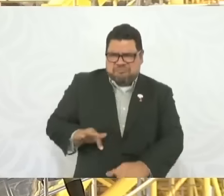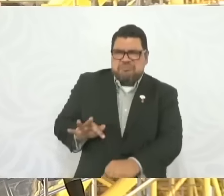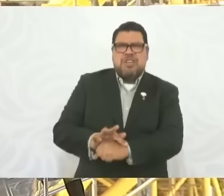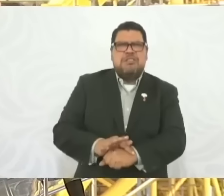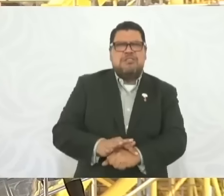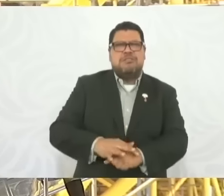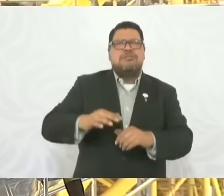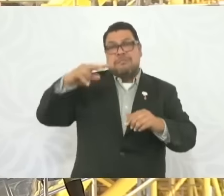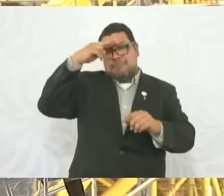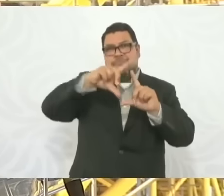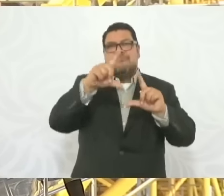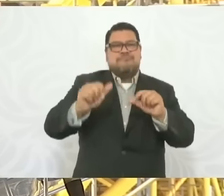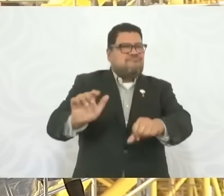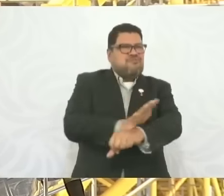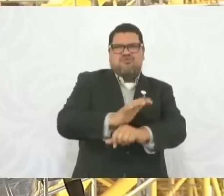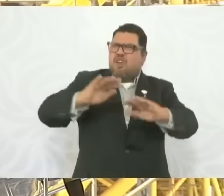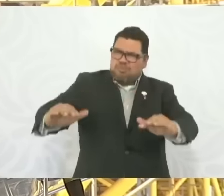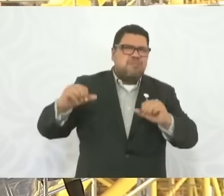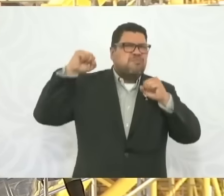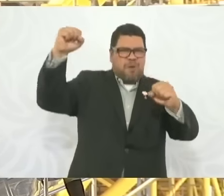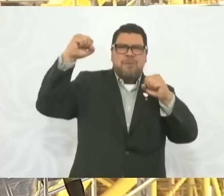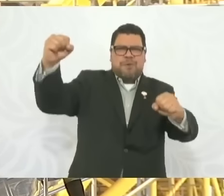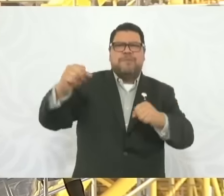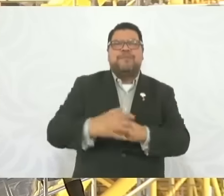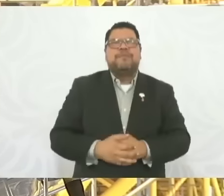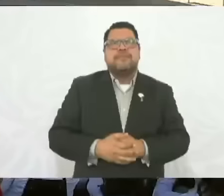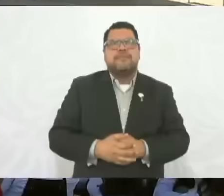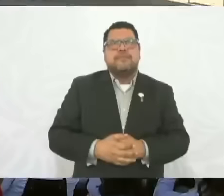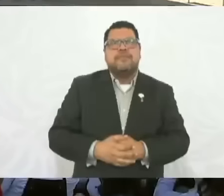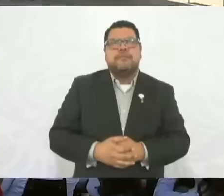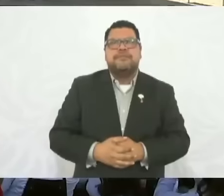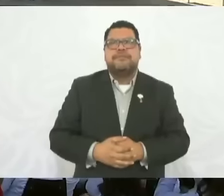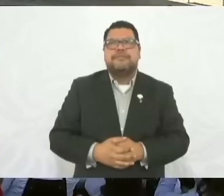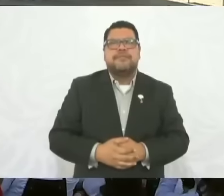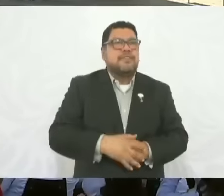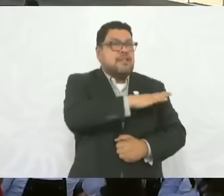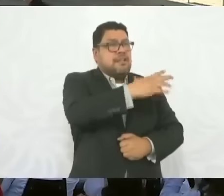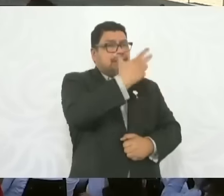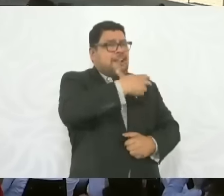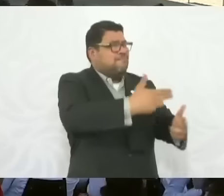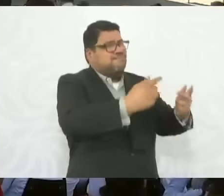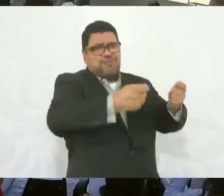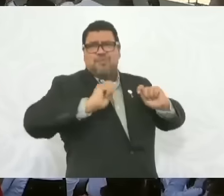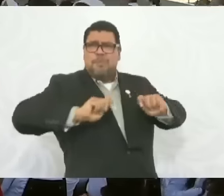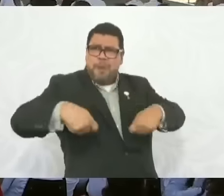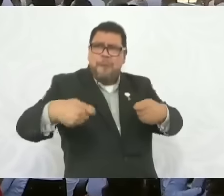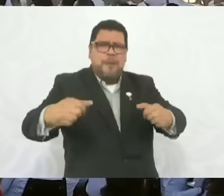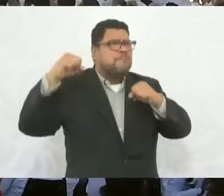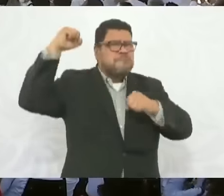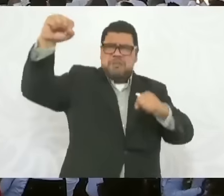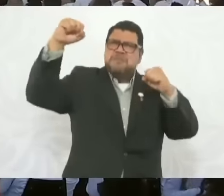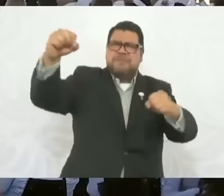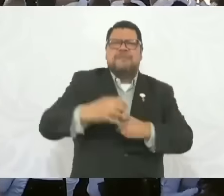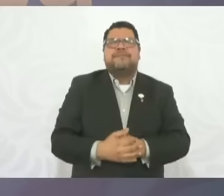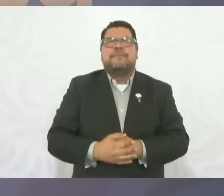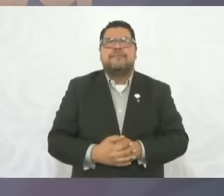la soberanía energética, que viva el legado del general Lázaro Cárdenas del Río. Que viva